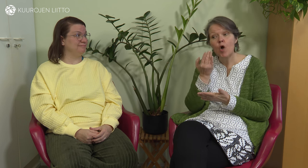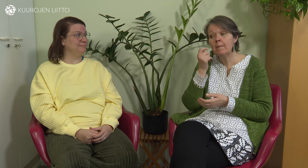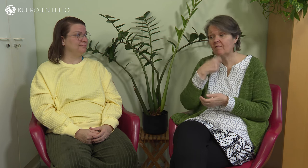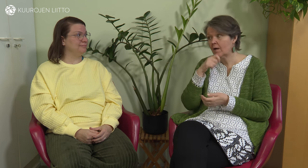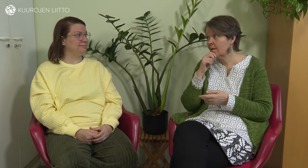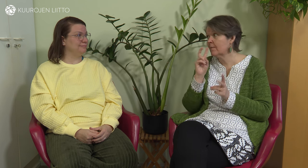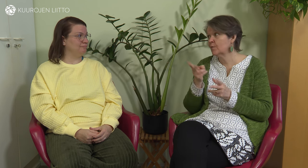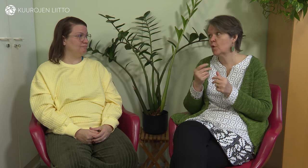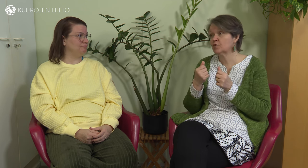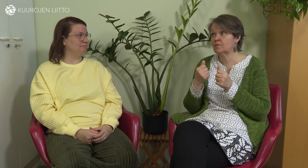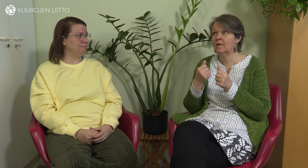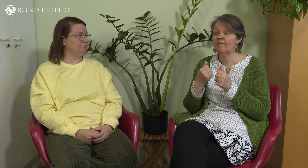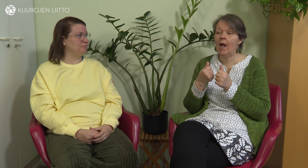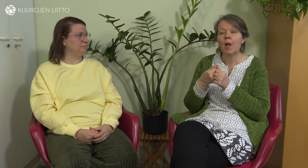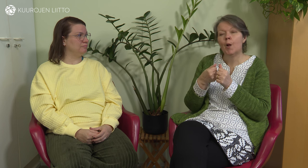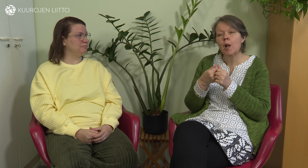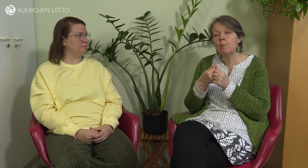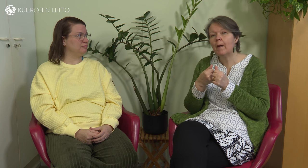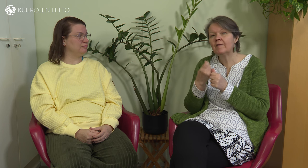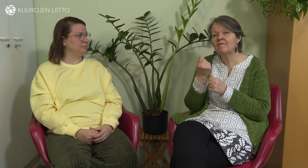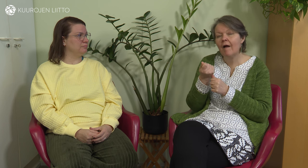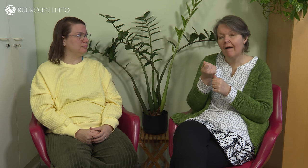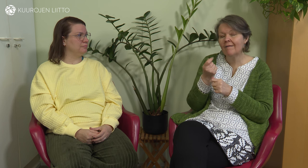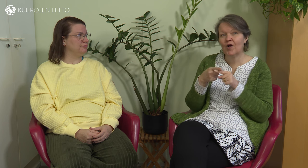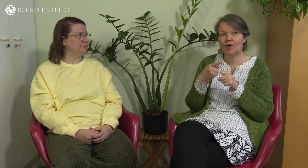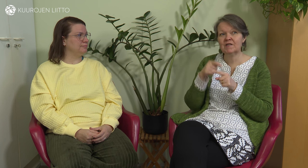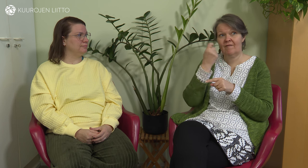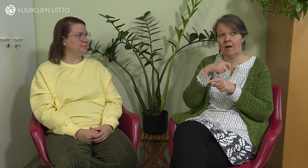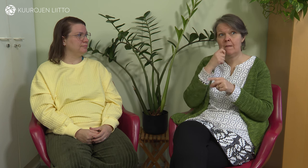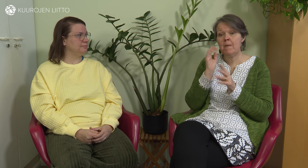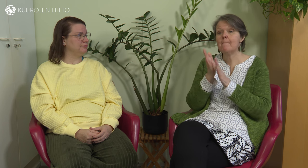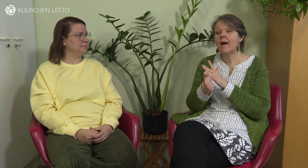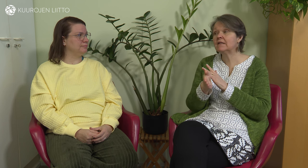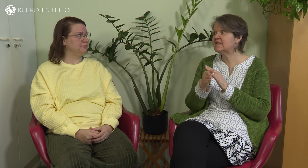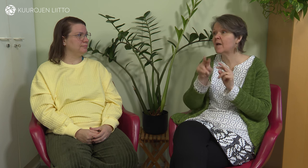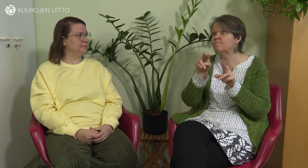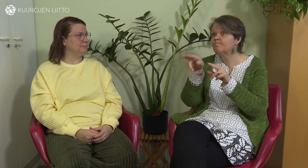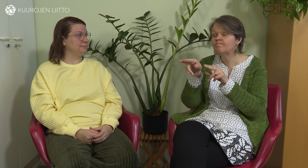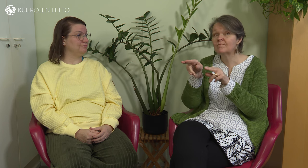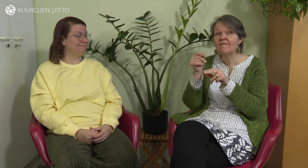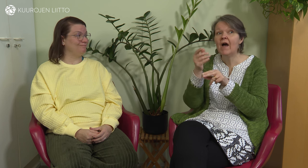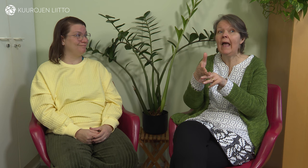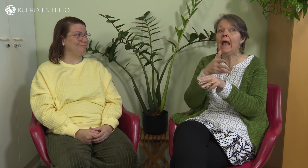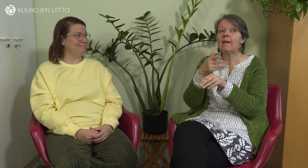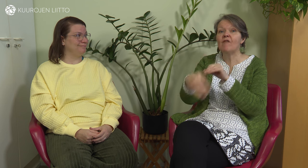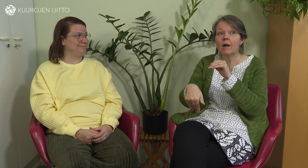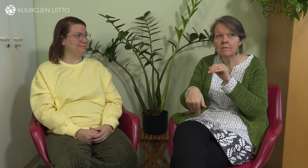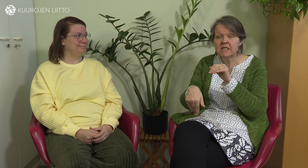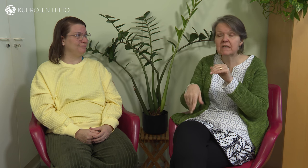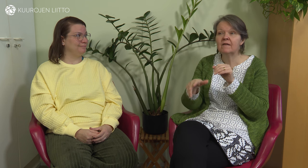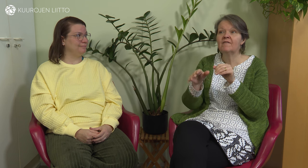On myös vähän lupailtu, että vanhemmat pääsisivät katsomaan tiloja ennen niiden valmistumista.